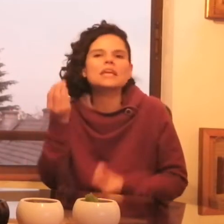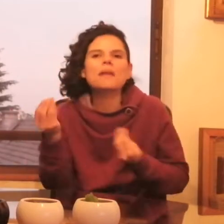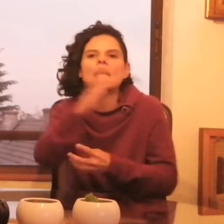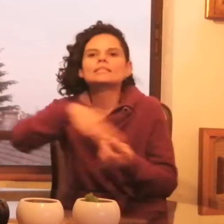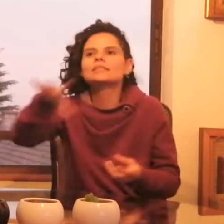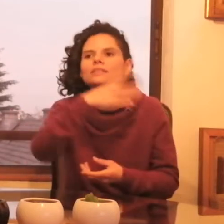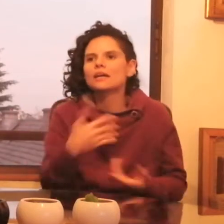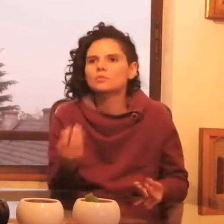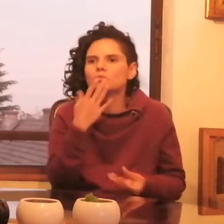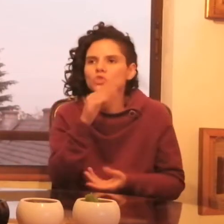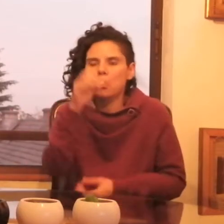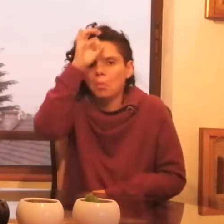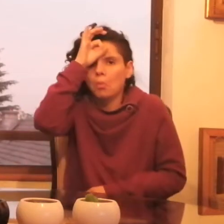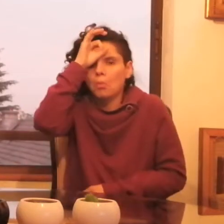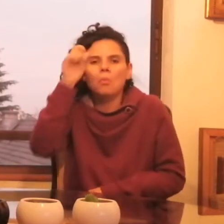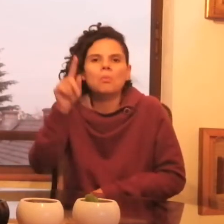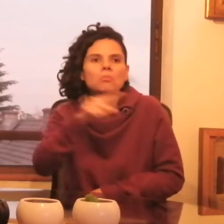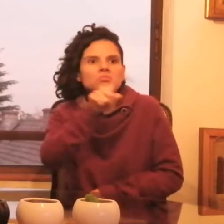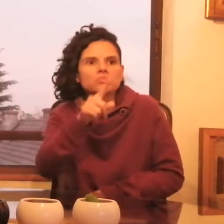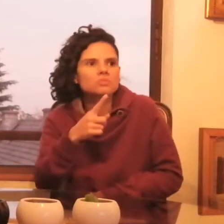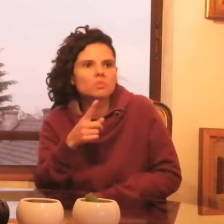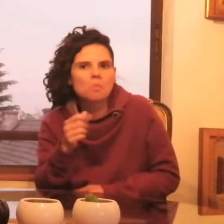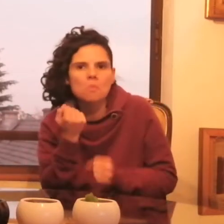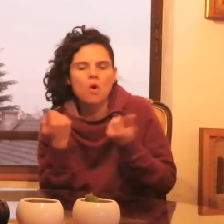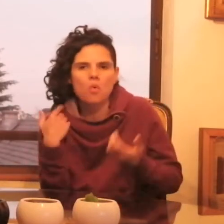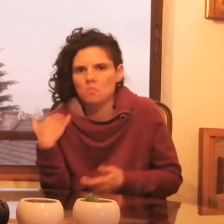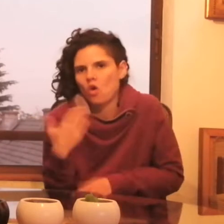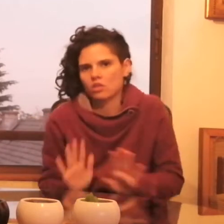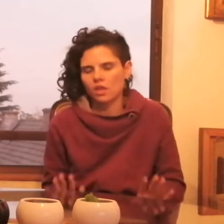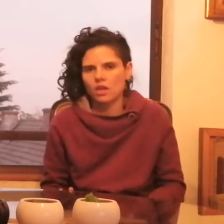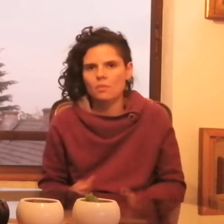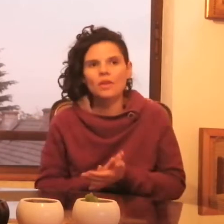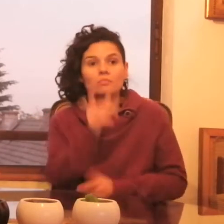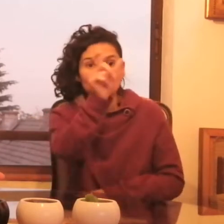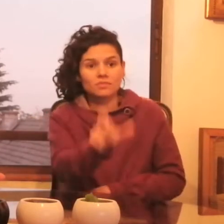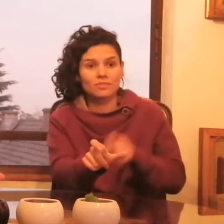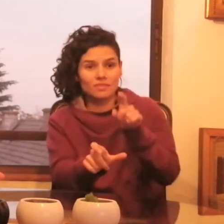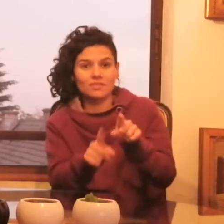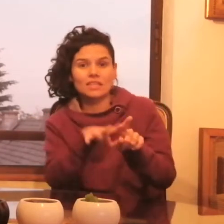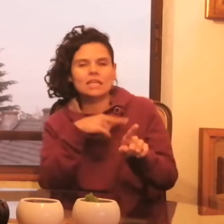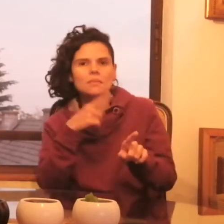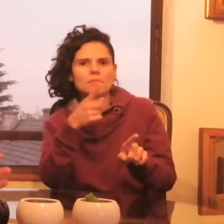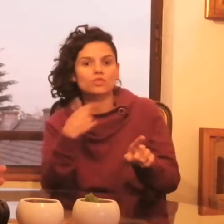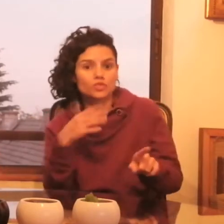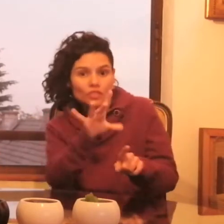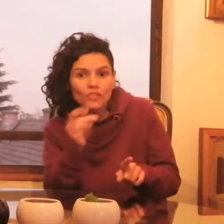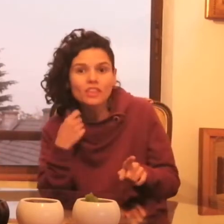nadie, a quién le va a importar que yo esté haciendo un programa metal, dicen quién es y por qué ella está hablando de metal así de dónde salió? -